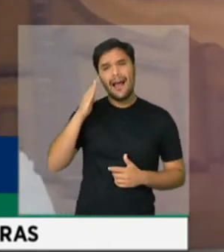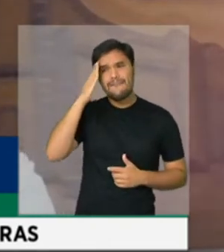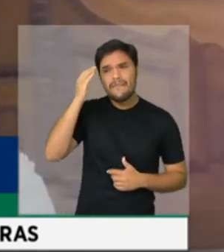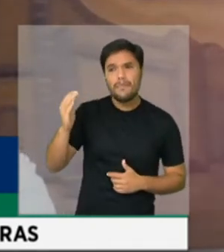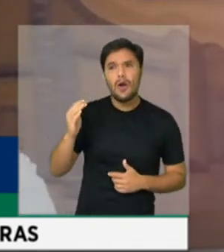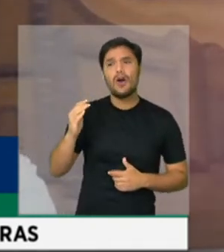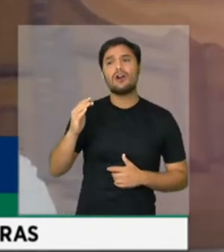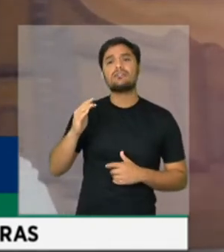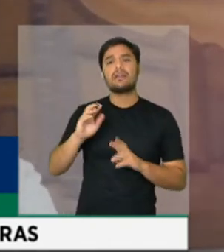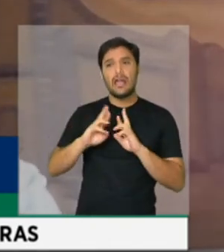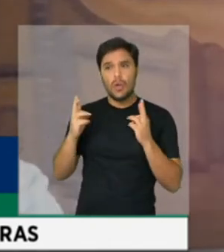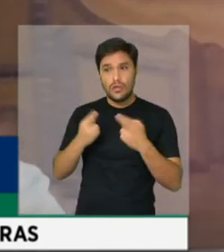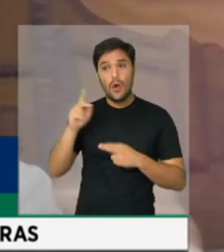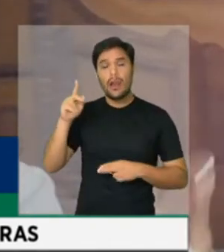MERCADO SE LOCUPLETE E O POVO PAGUE A CONTA COM TARIFAS